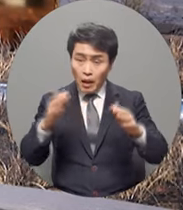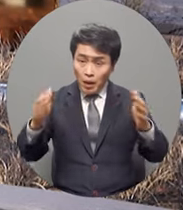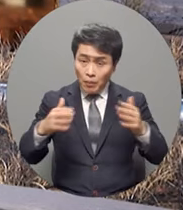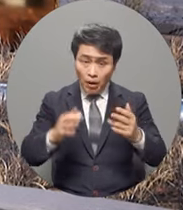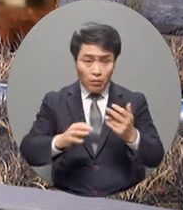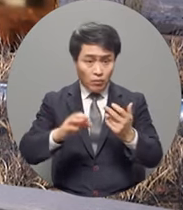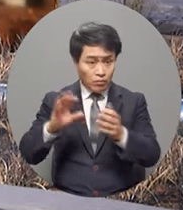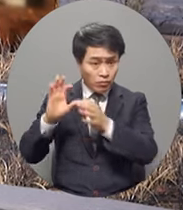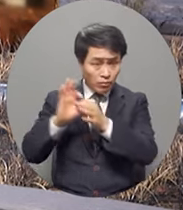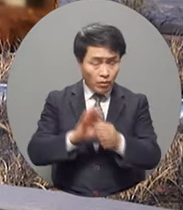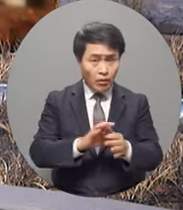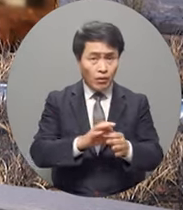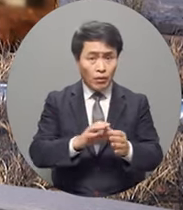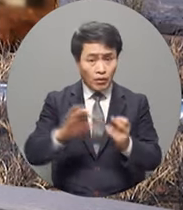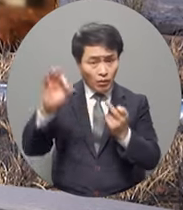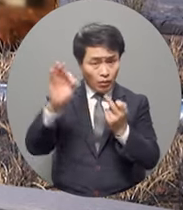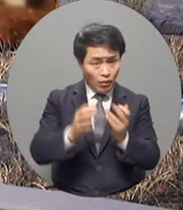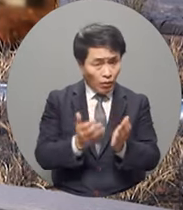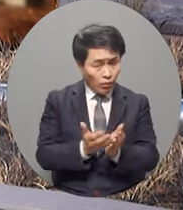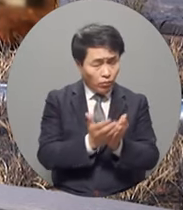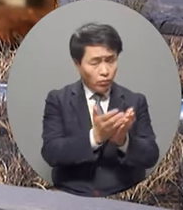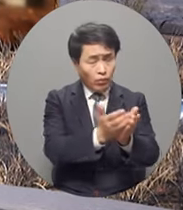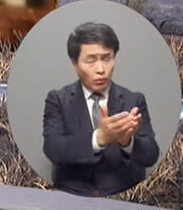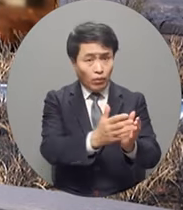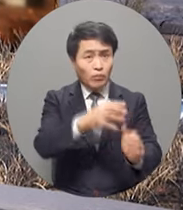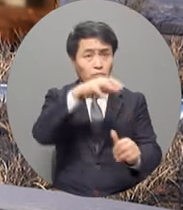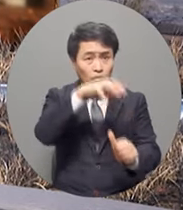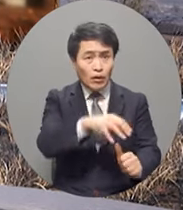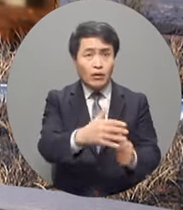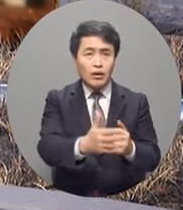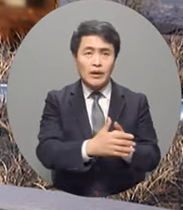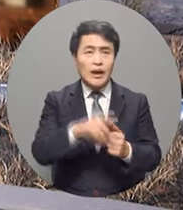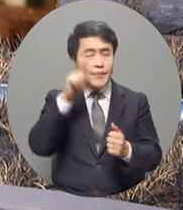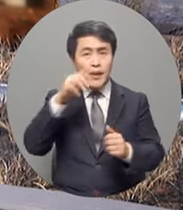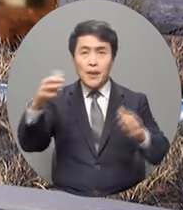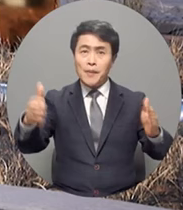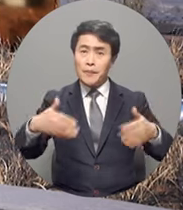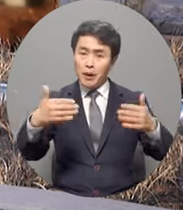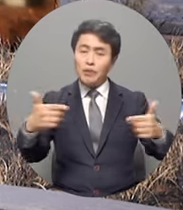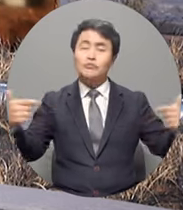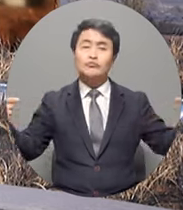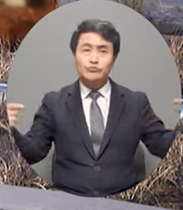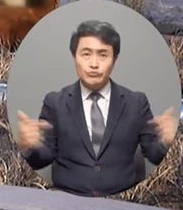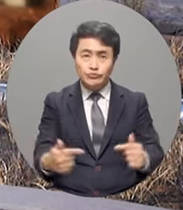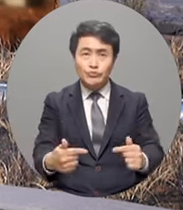맴돌았습니다. 강풍에 서해를 잇는 여객선이 통제되기도했는데요.